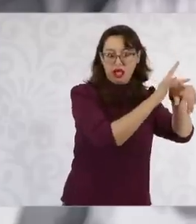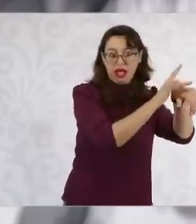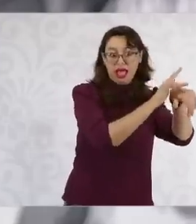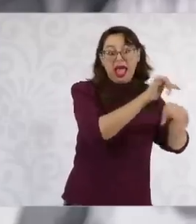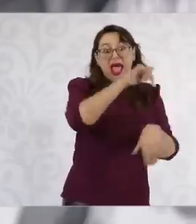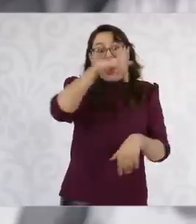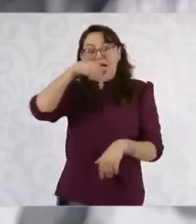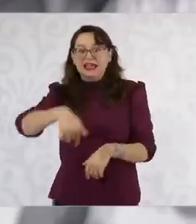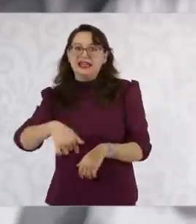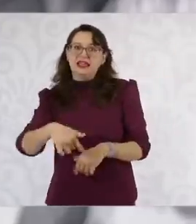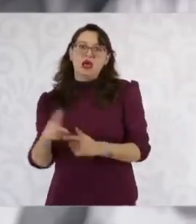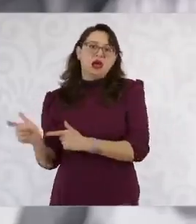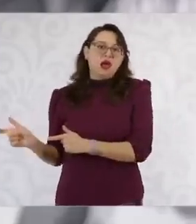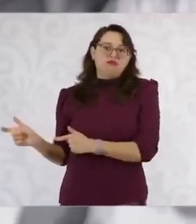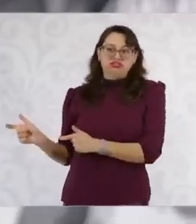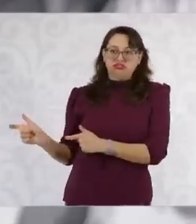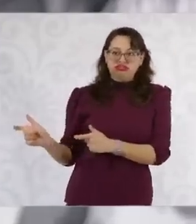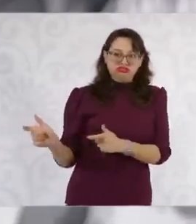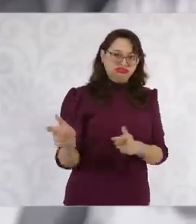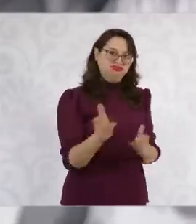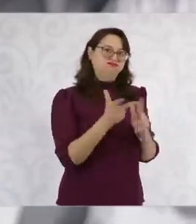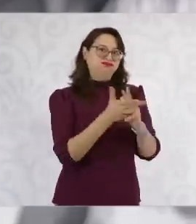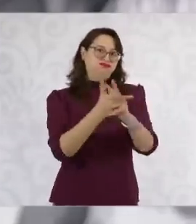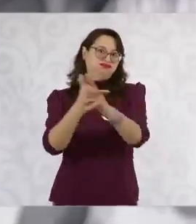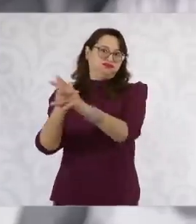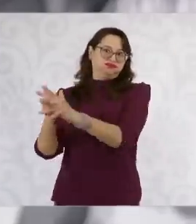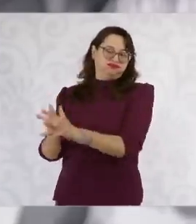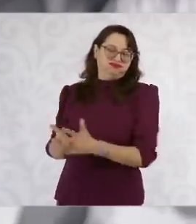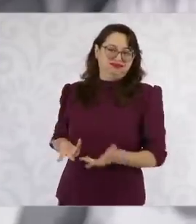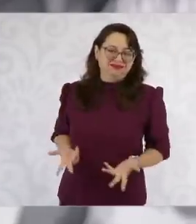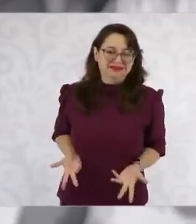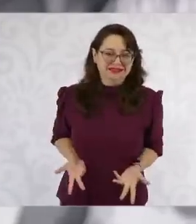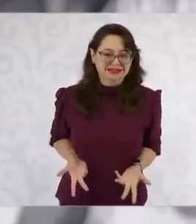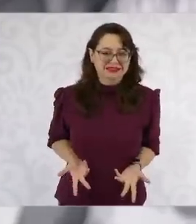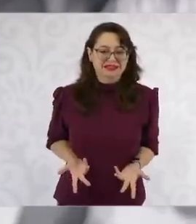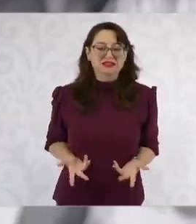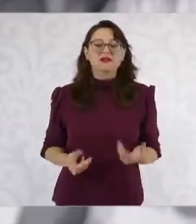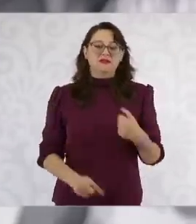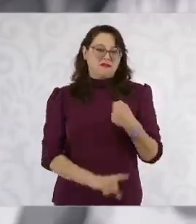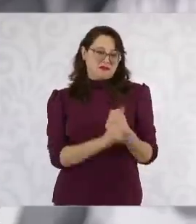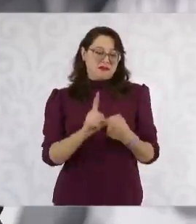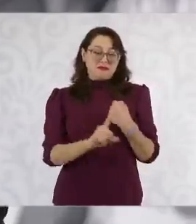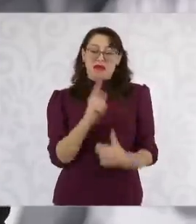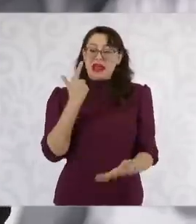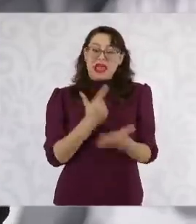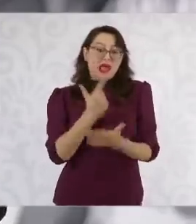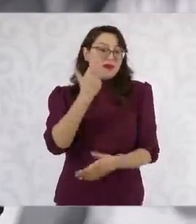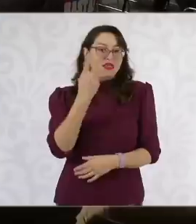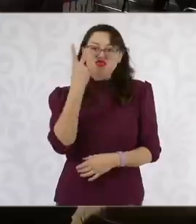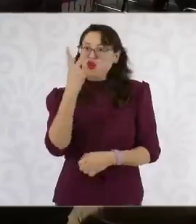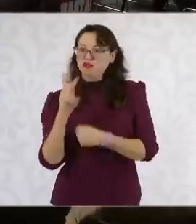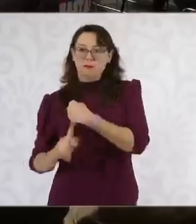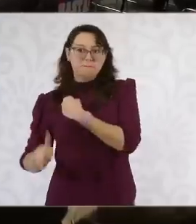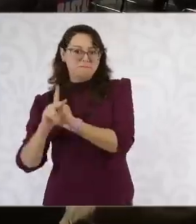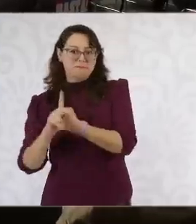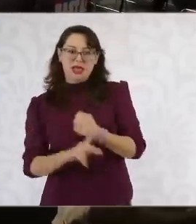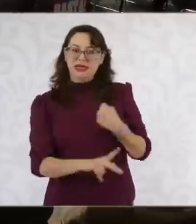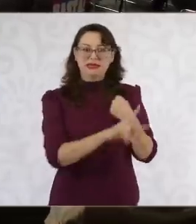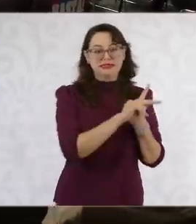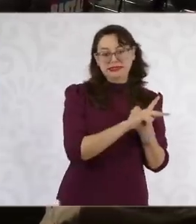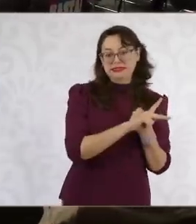México también allá eh pero aquí también esto es muy relevante porque reconoce el departamento de